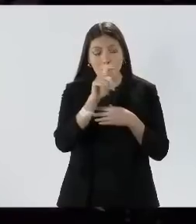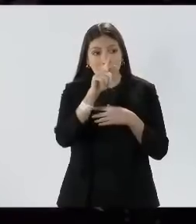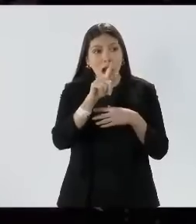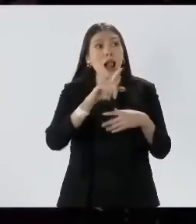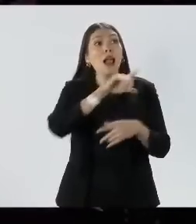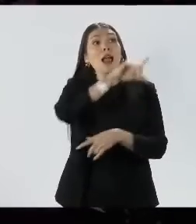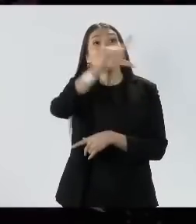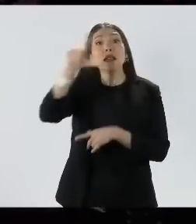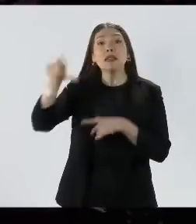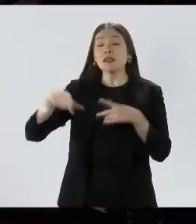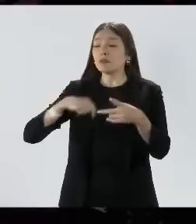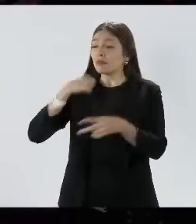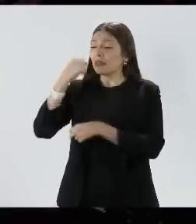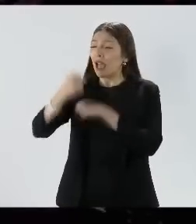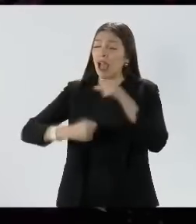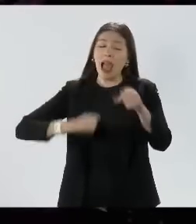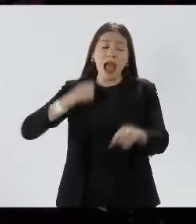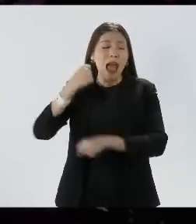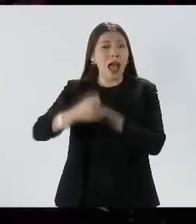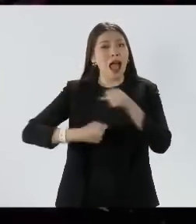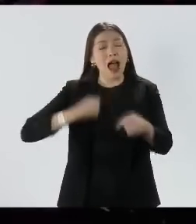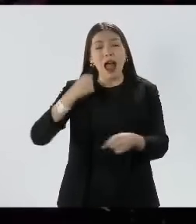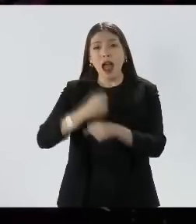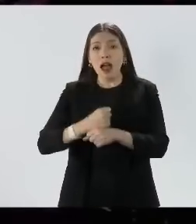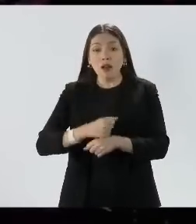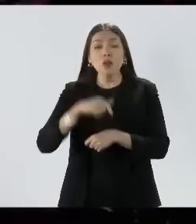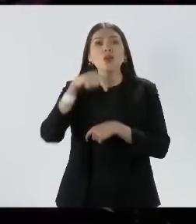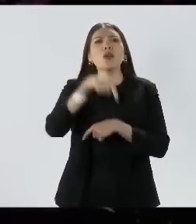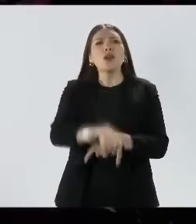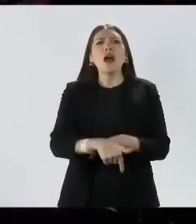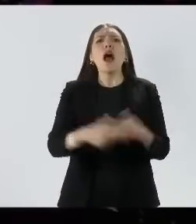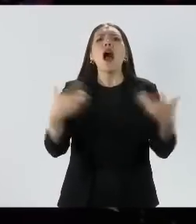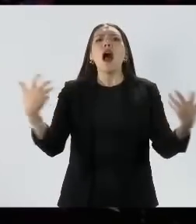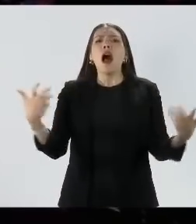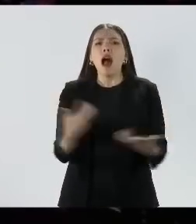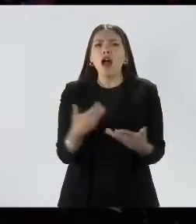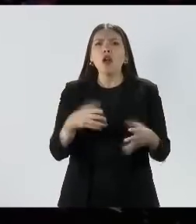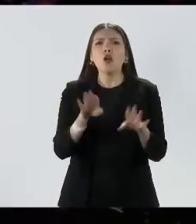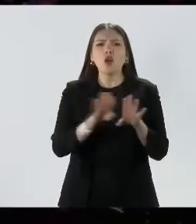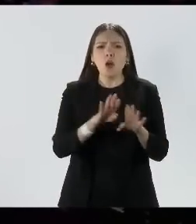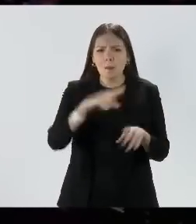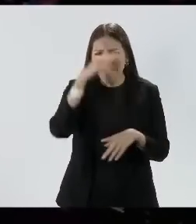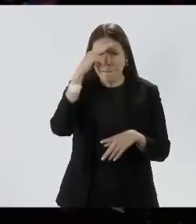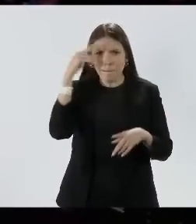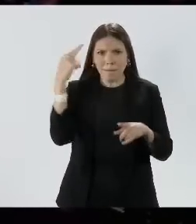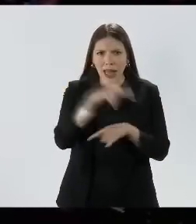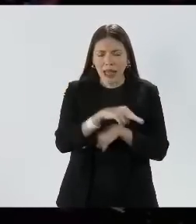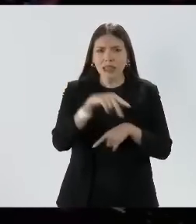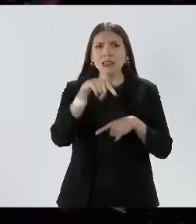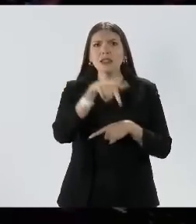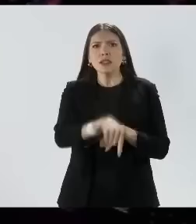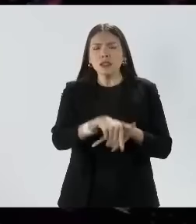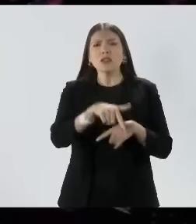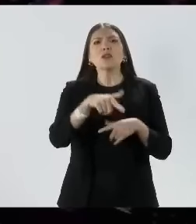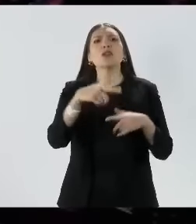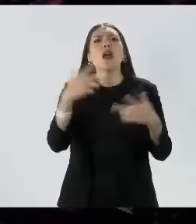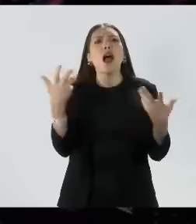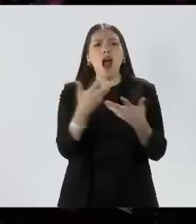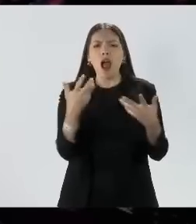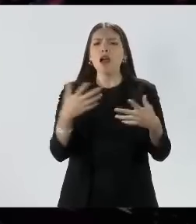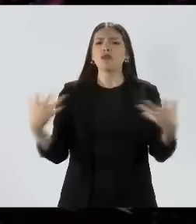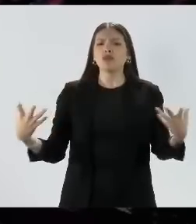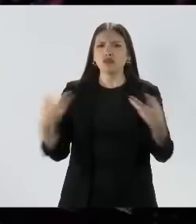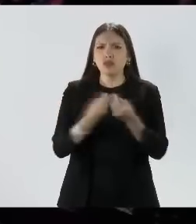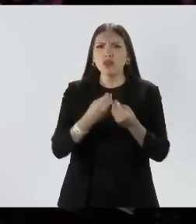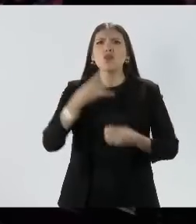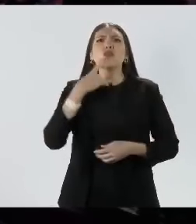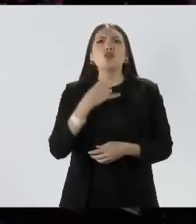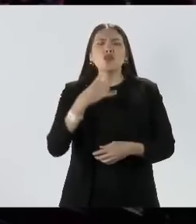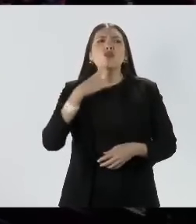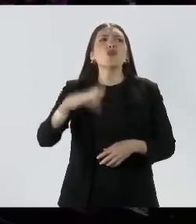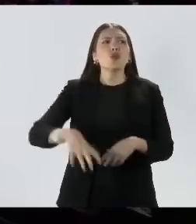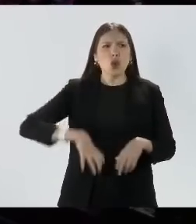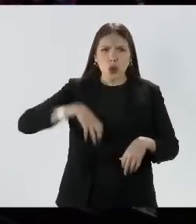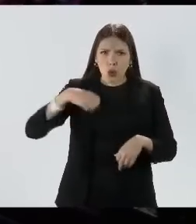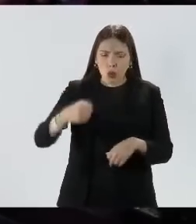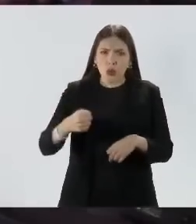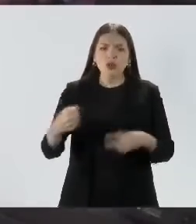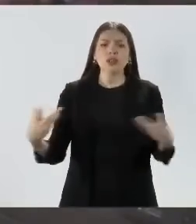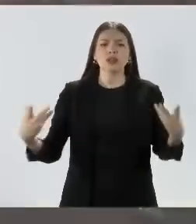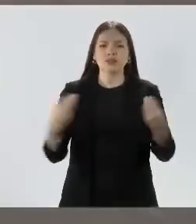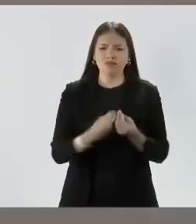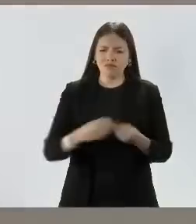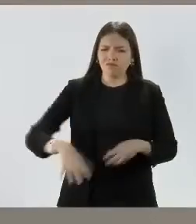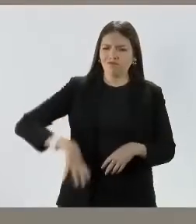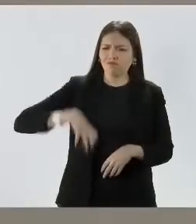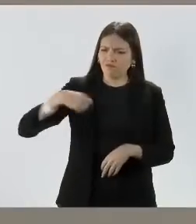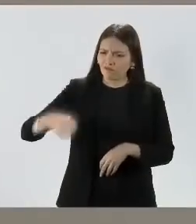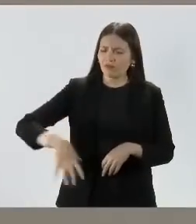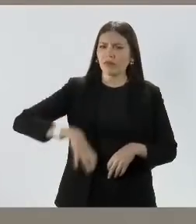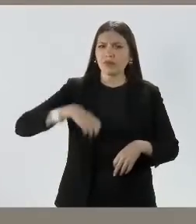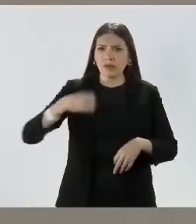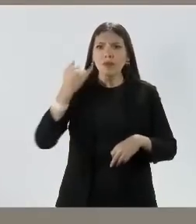ancestros se transformó en nación nación que lucha y se une que resiste y defiende en esta ciudad